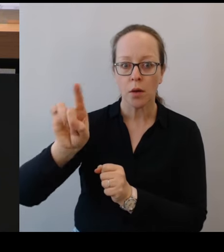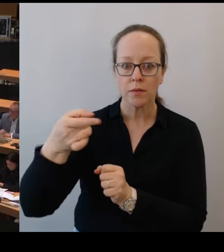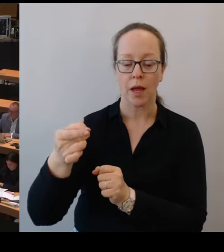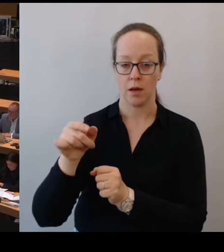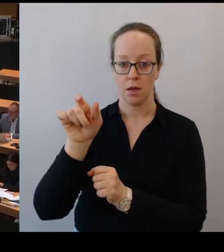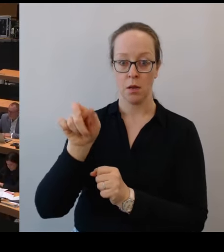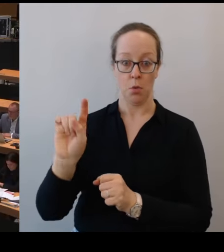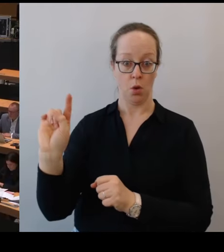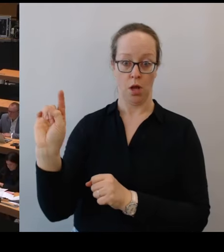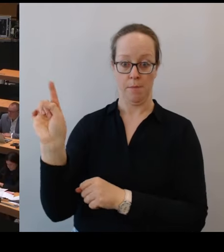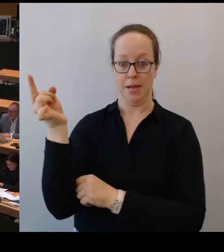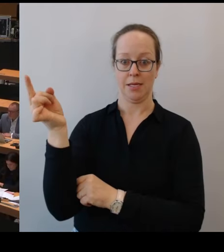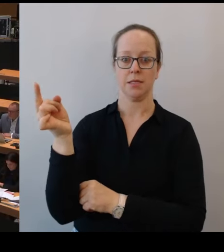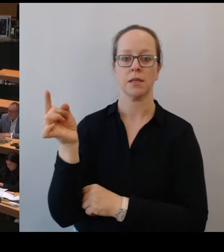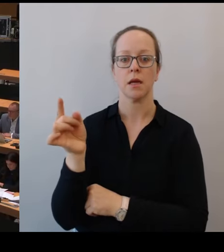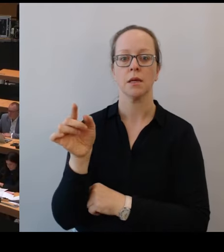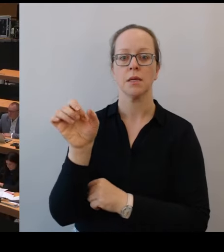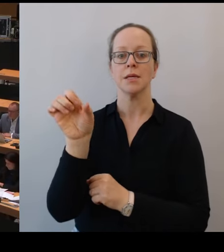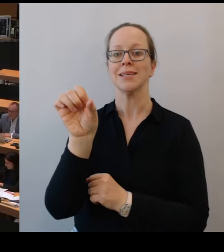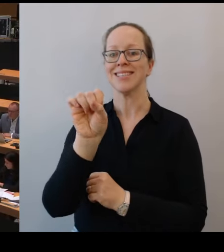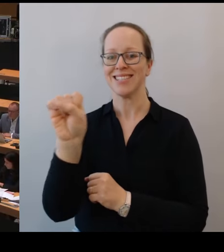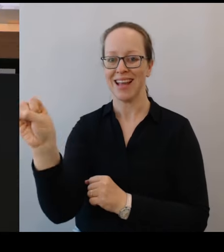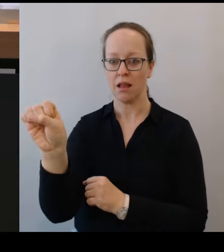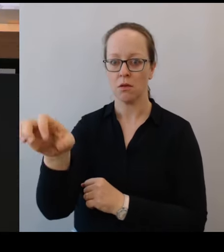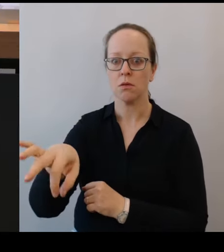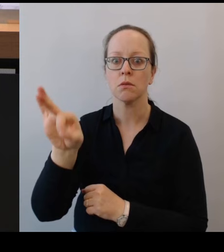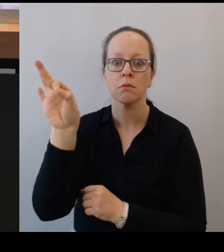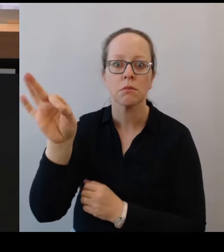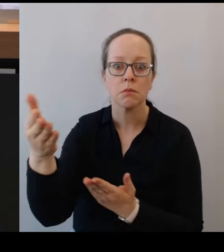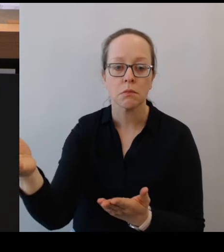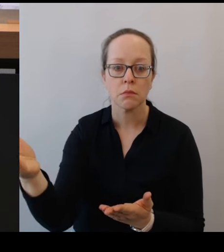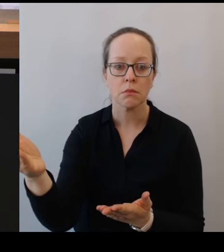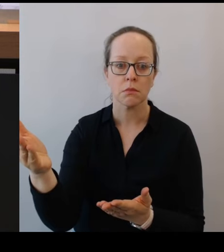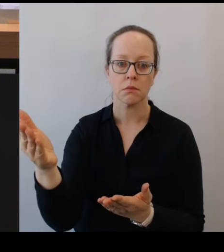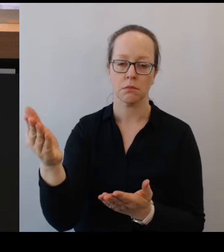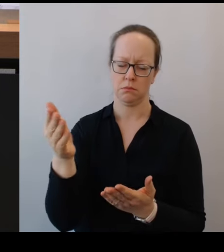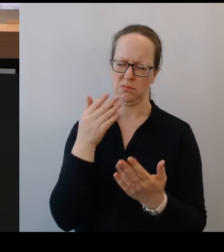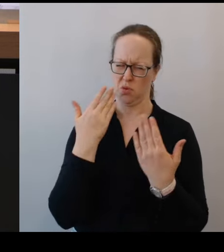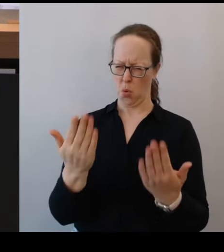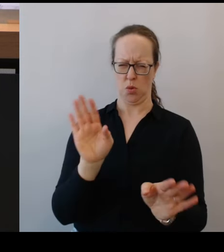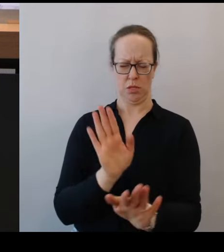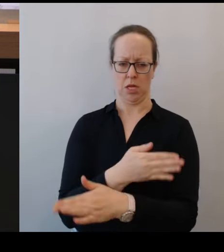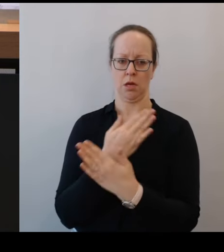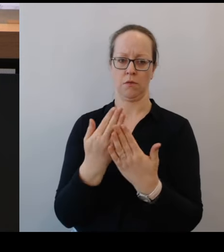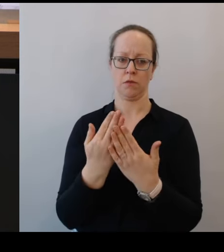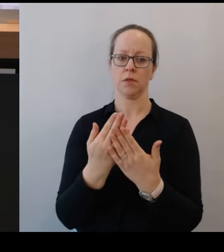Und da müssen wir auch über Rücktritt sprechen. Die Frage ist nur Rücktritt von wem?